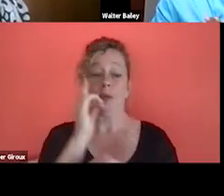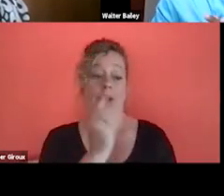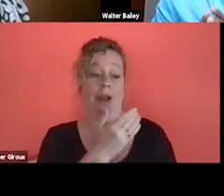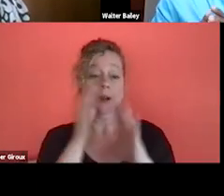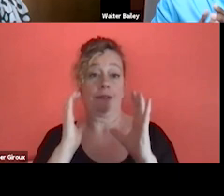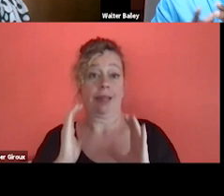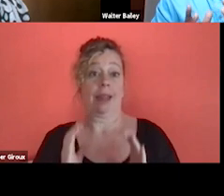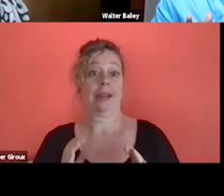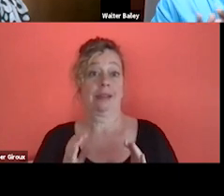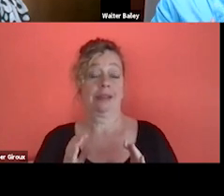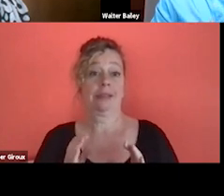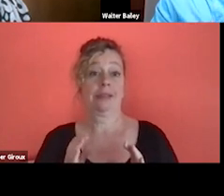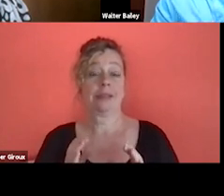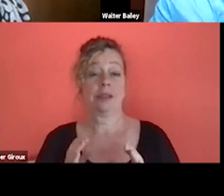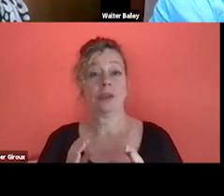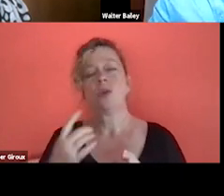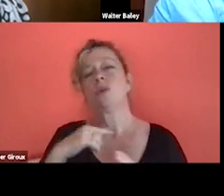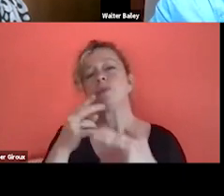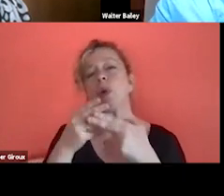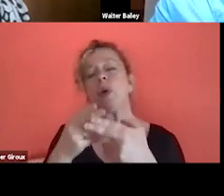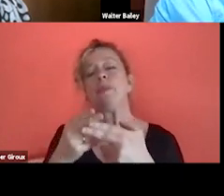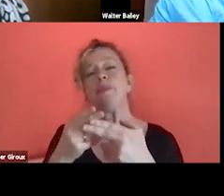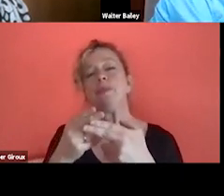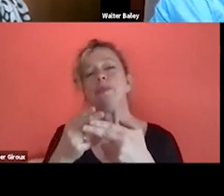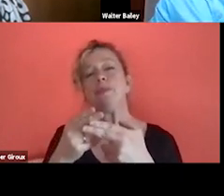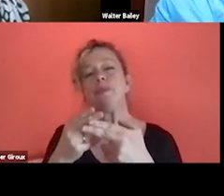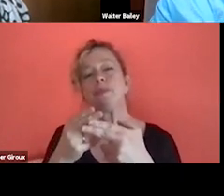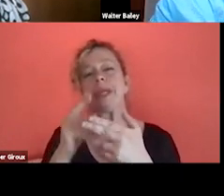que eran lo que llamamos viviendas limpias y sobrias,